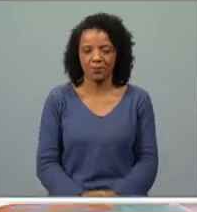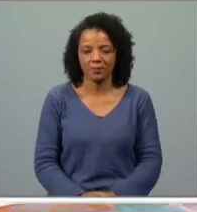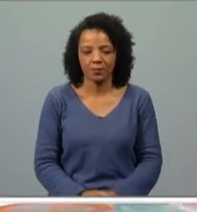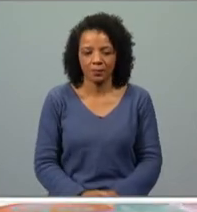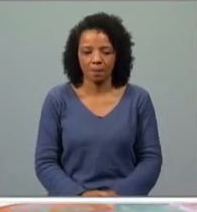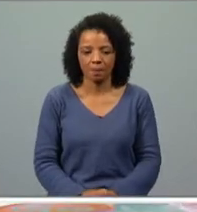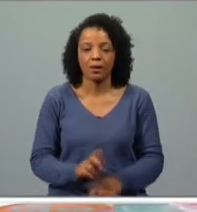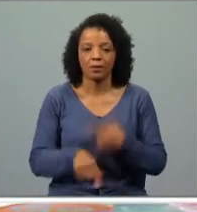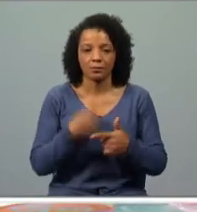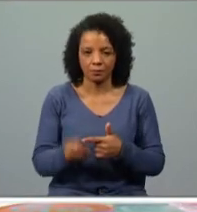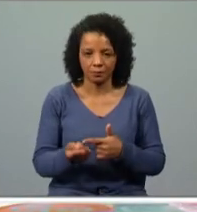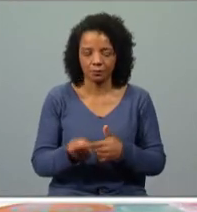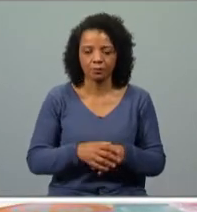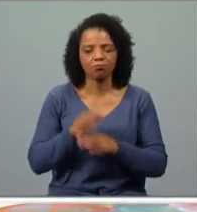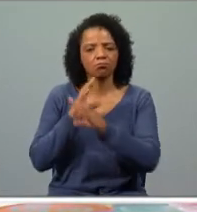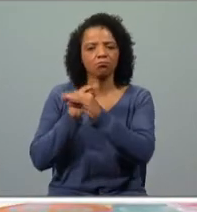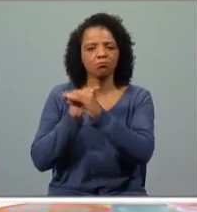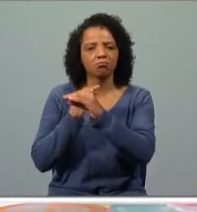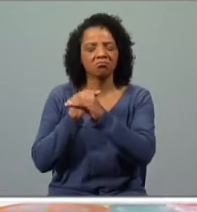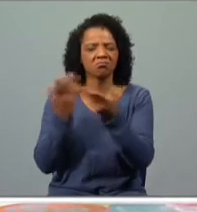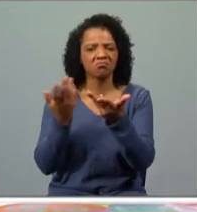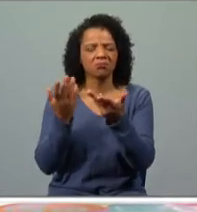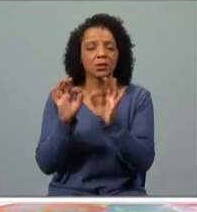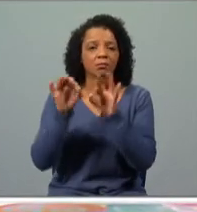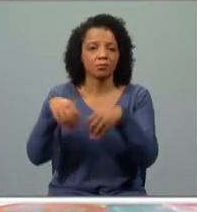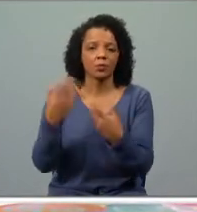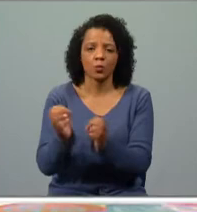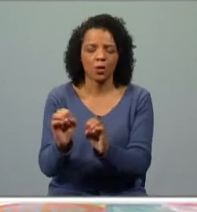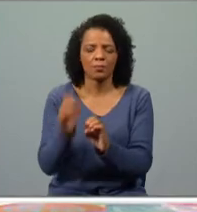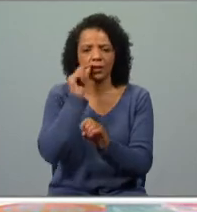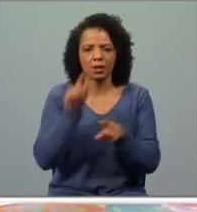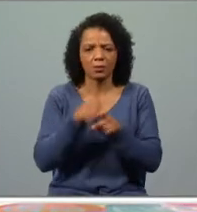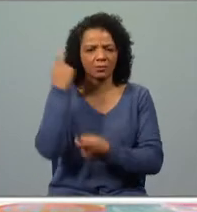e depois desta conversa toda que não tinha fim os irmãos acharam que polifemo 在所有這些談話之後，沒有兄弟們認為波呂斐摩斯已經結束了